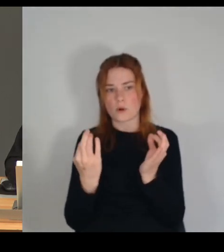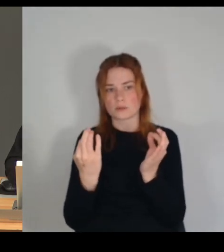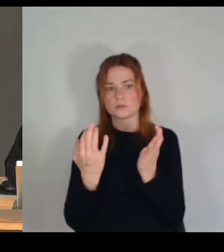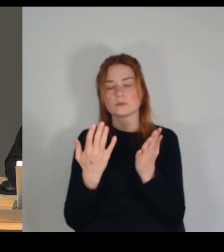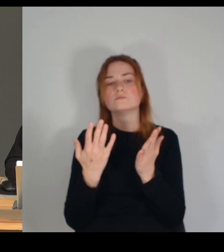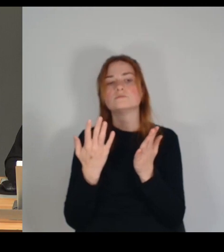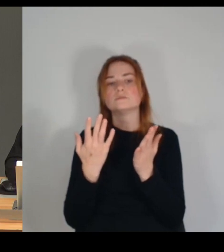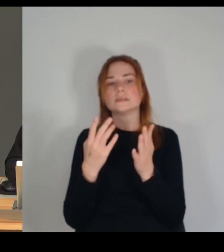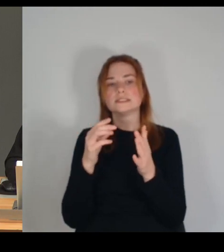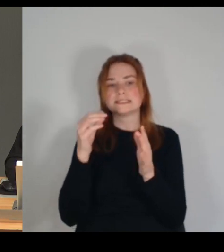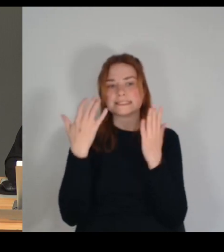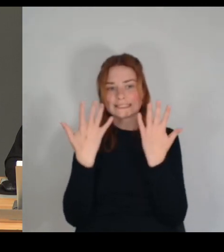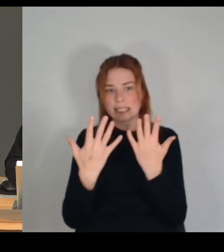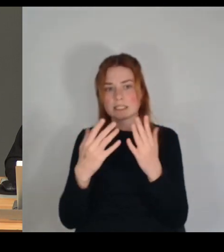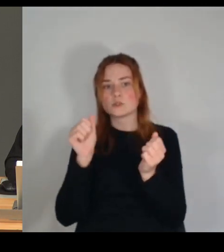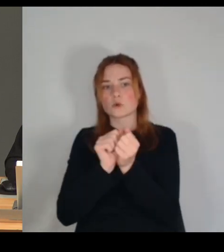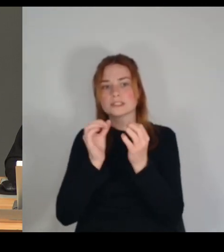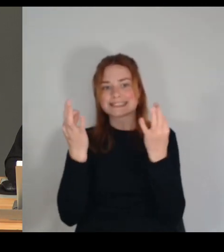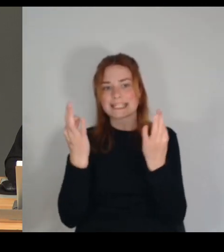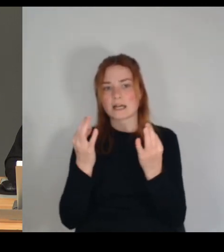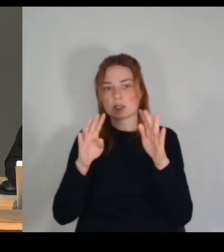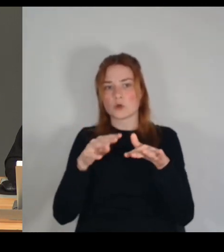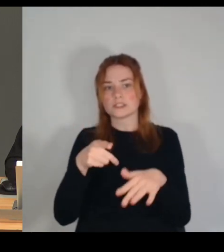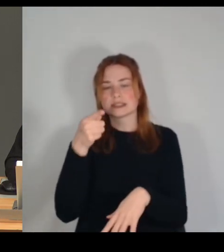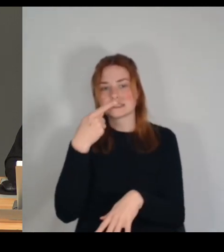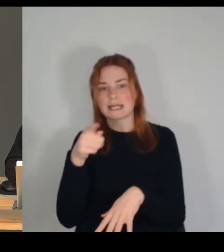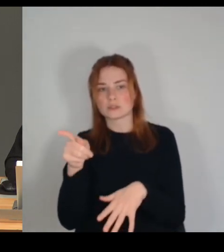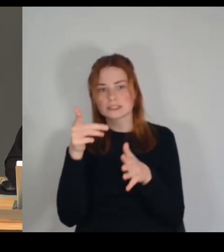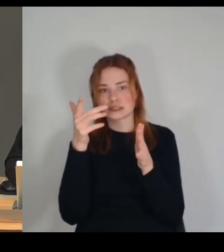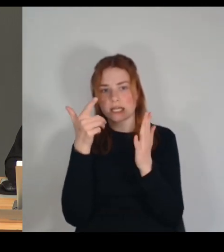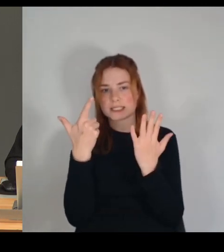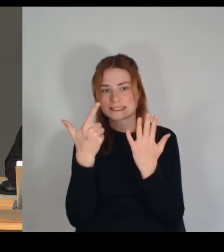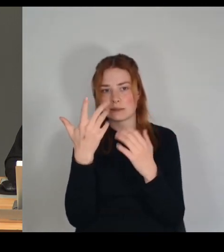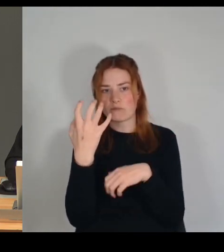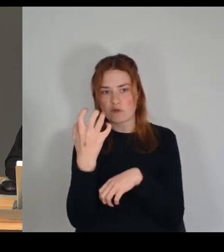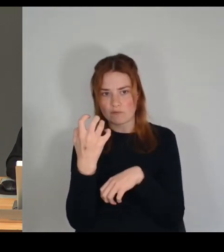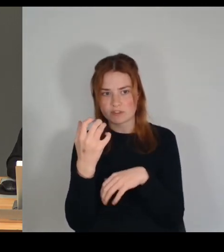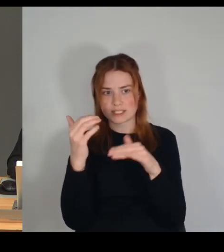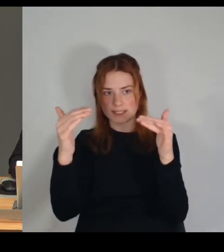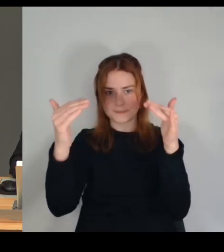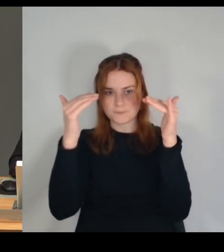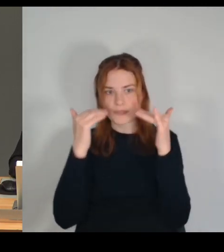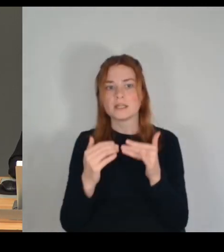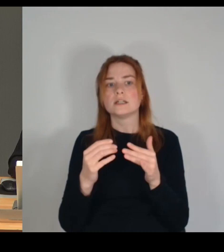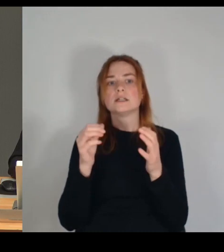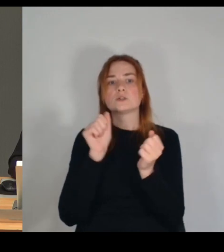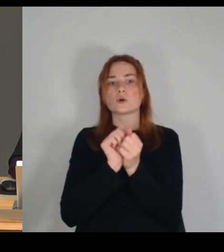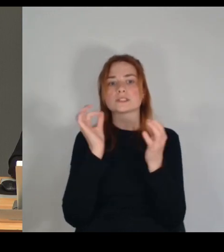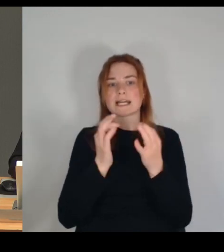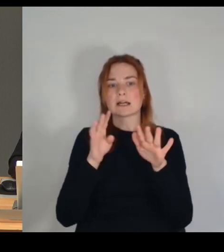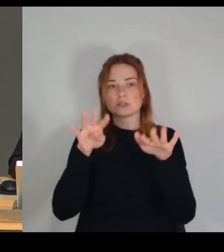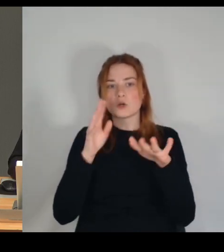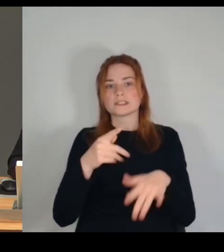Drucksache 19 1058, die Wahl eines Mitglieds und eines stellvertretenden Mitglieds des Kuratoriums des Pestalozzi Fröbel Hauses